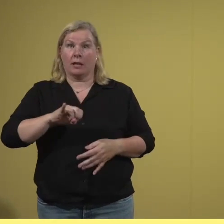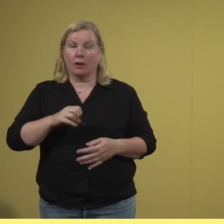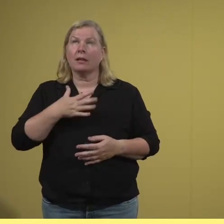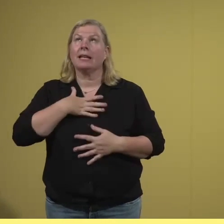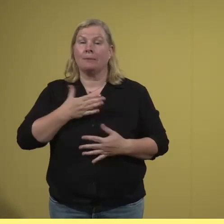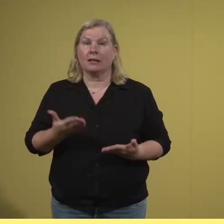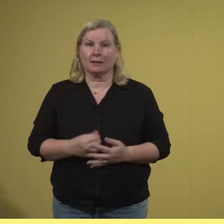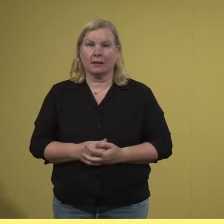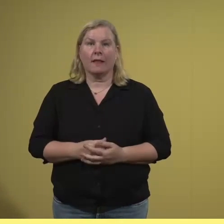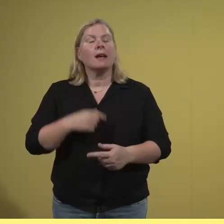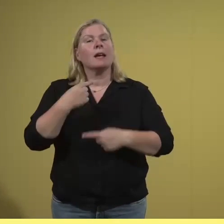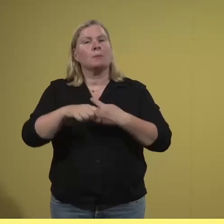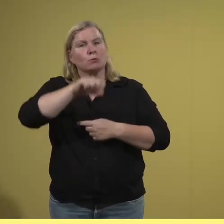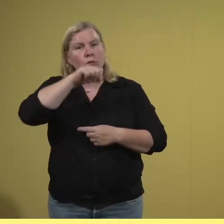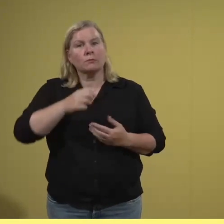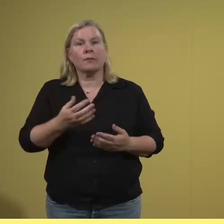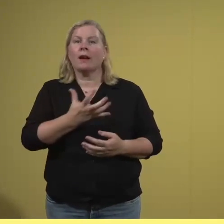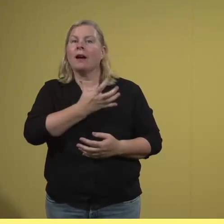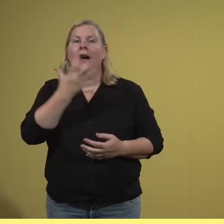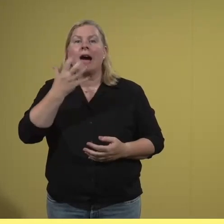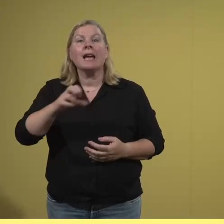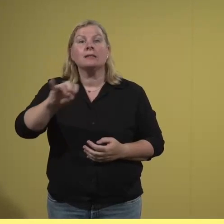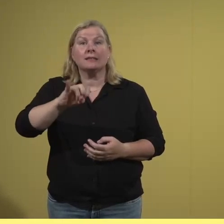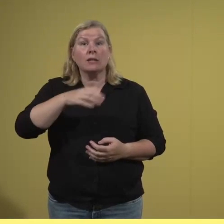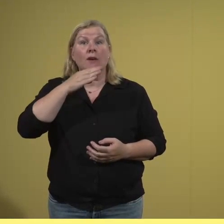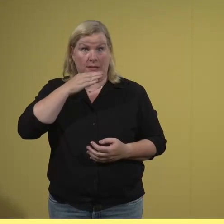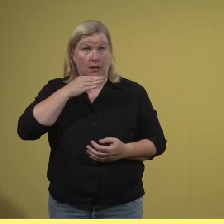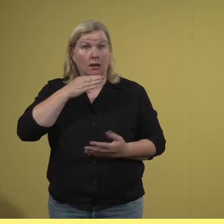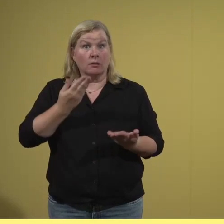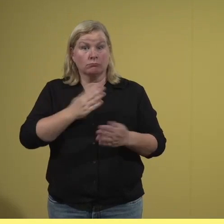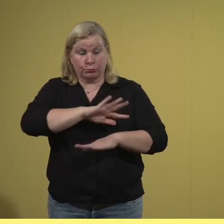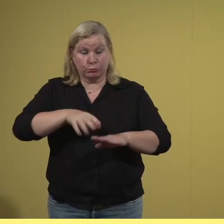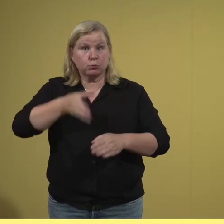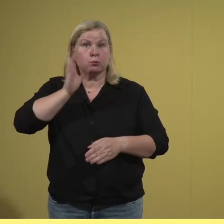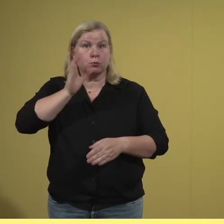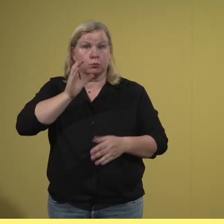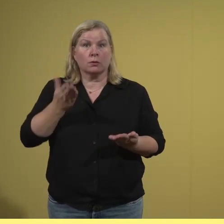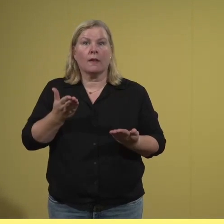Ich bin totaler Ingwer-Fan. Ich trink immer gerne einfach nur heißes Ingwer-Wasser tagsüber.